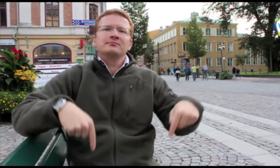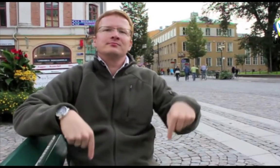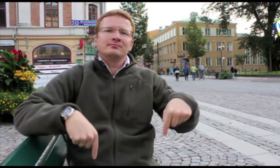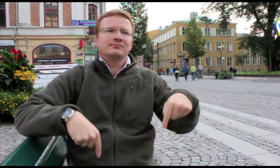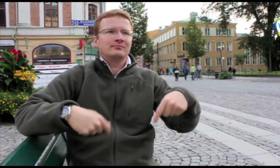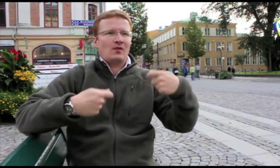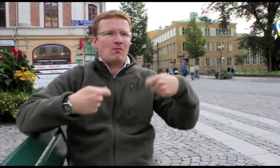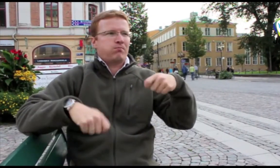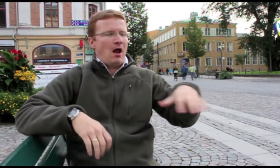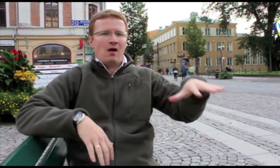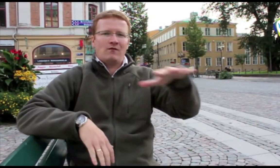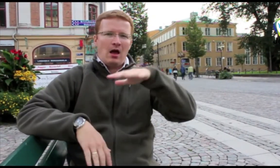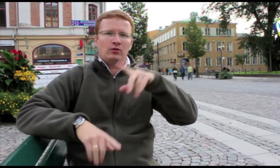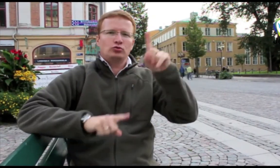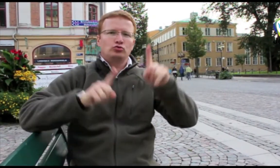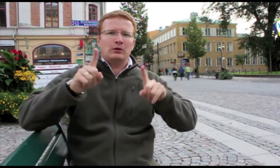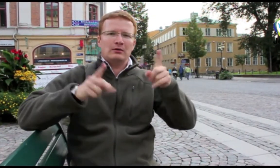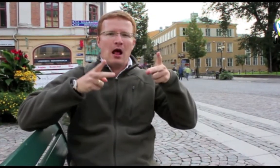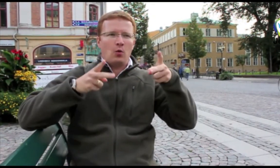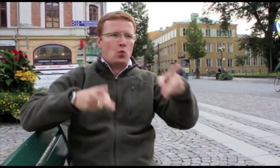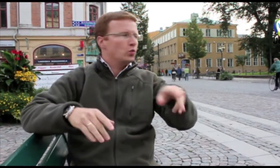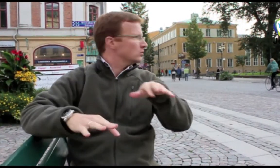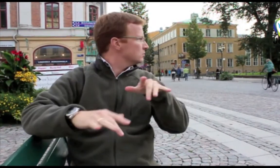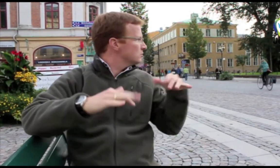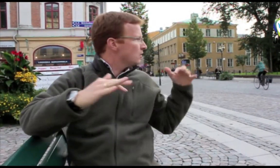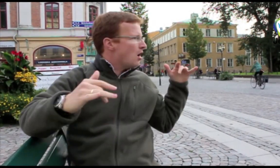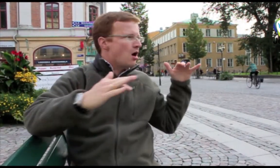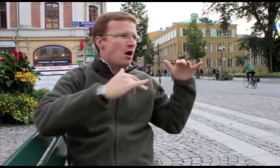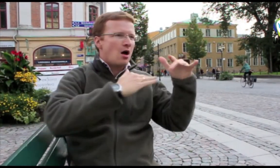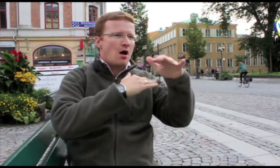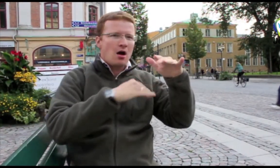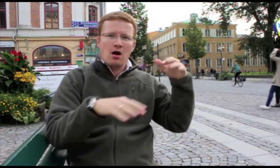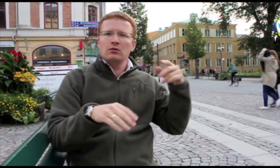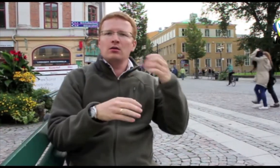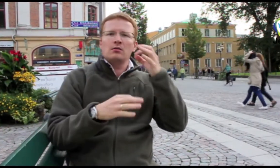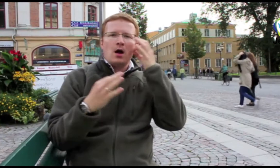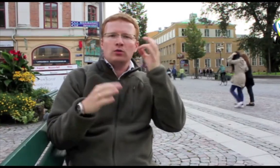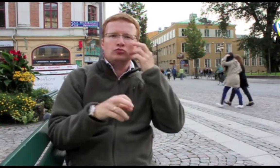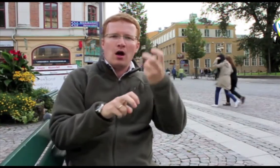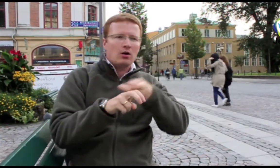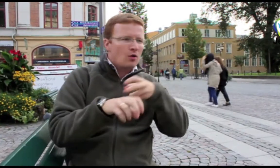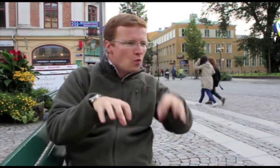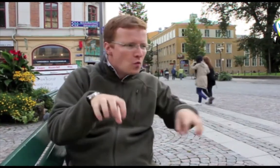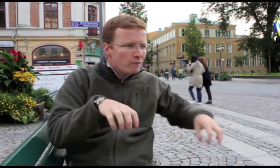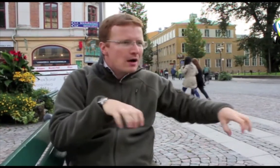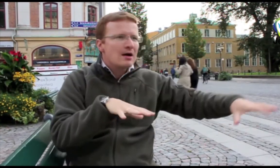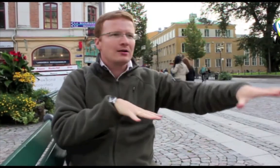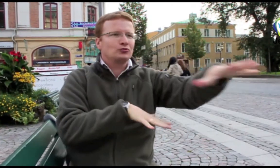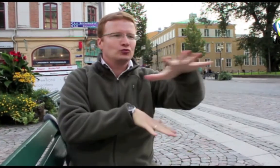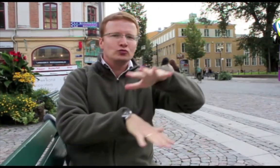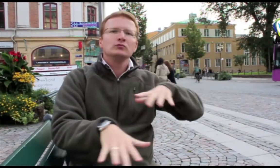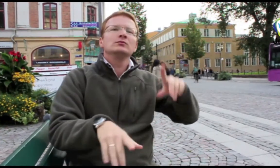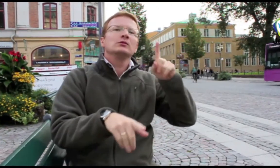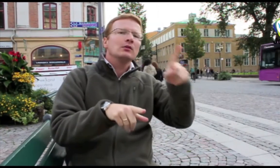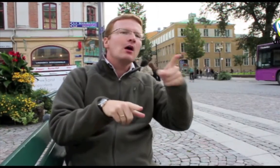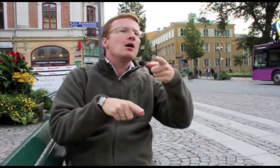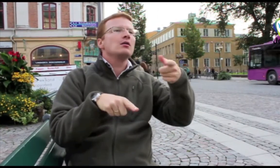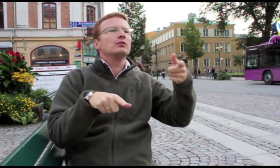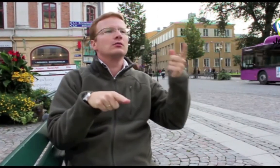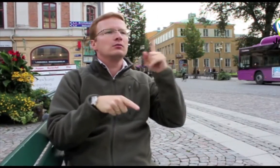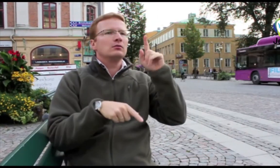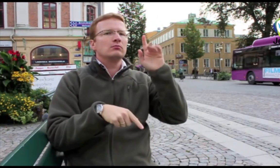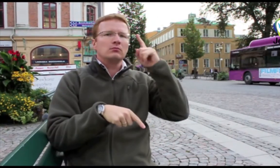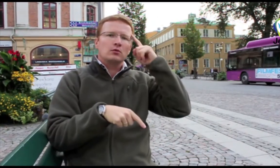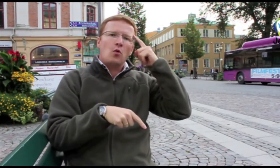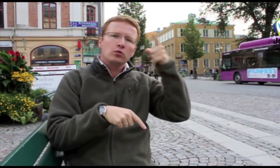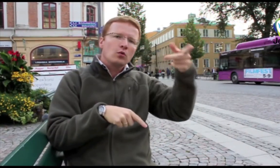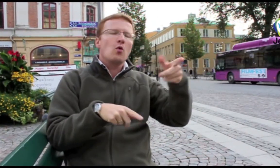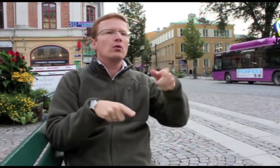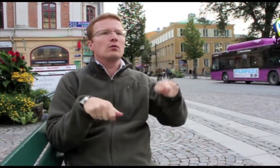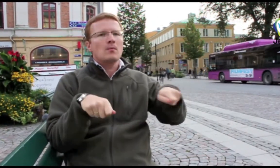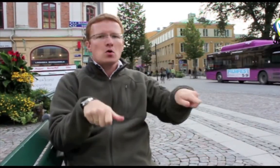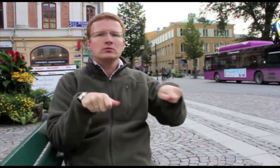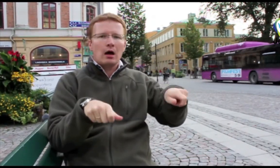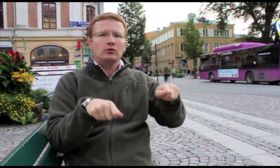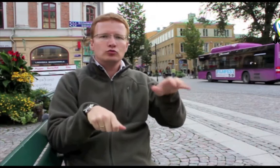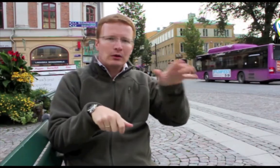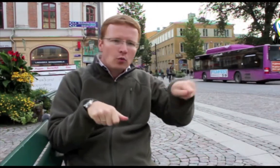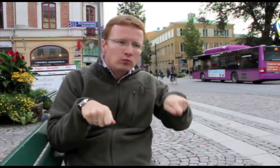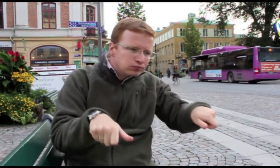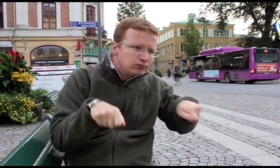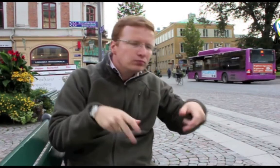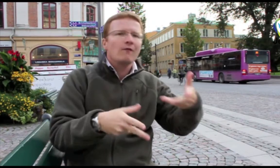Ez itt a belváros sétálóutcája. Macskaköves az út, de gondolnak a kerekesszékesekre, a babakocsikra is,